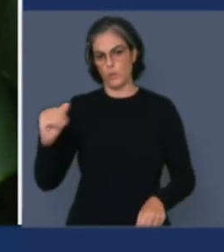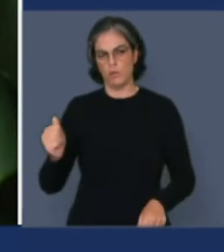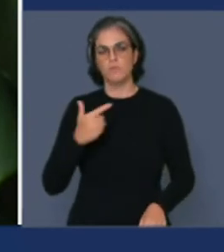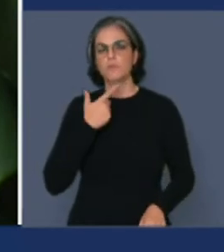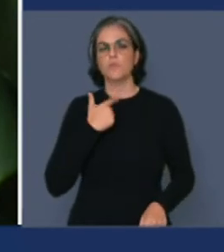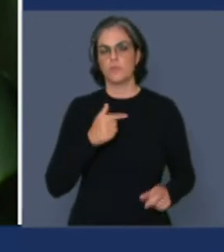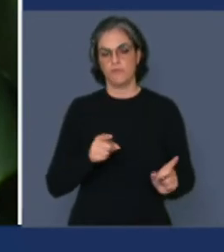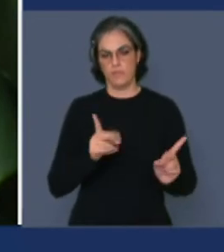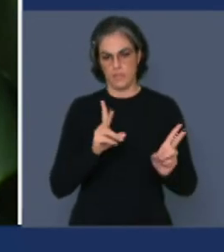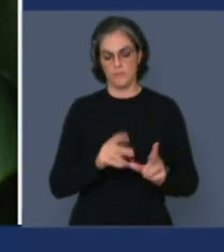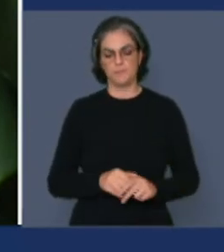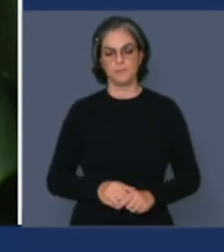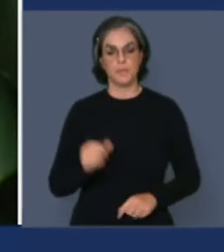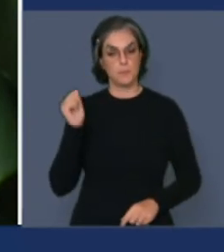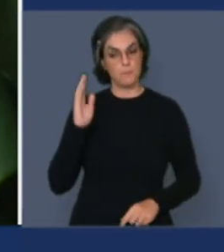A VENDA. O BRASIL É IGUAL... PARCIALMENTE. AQUI TEM UMA